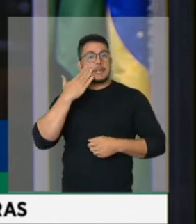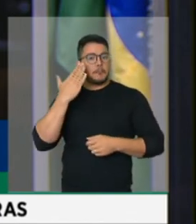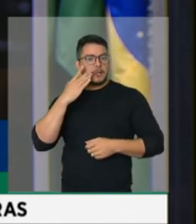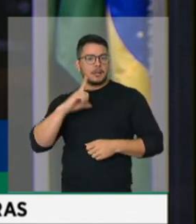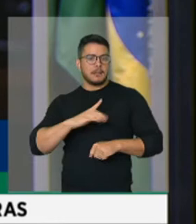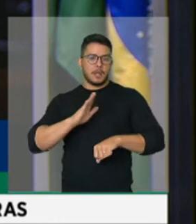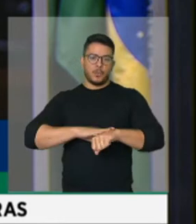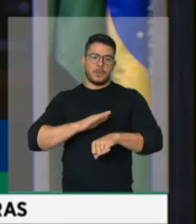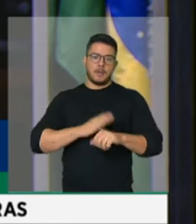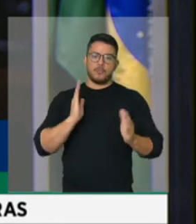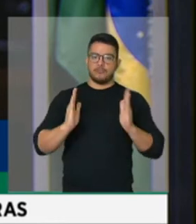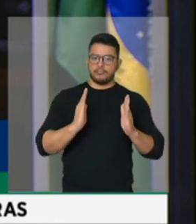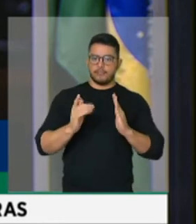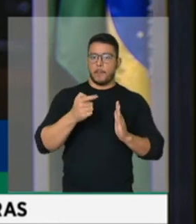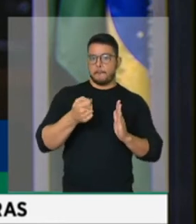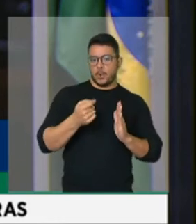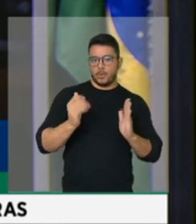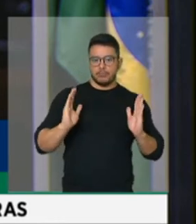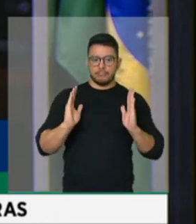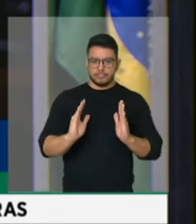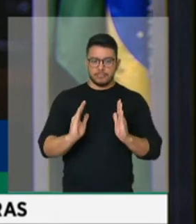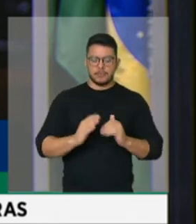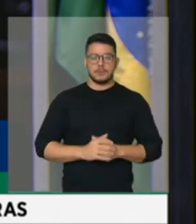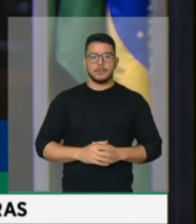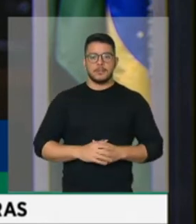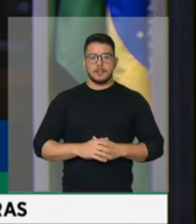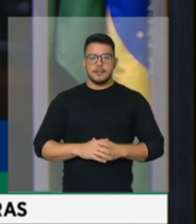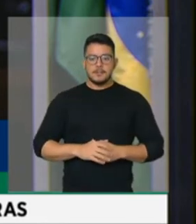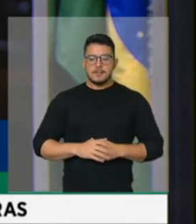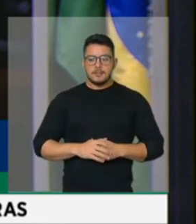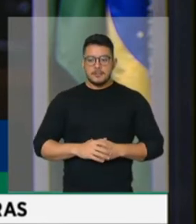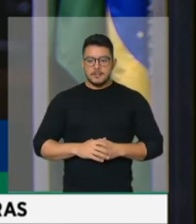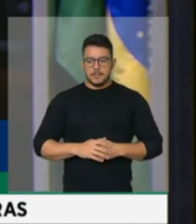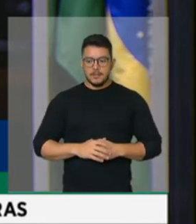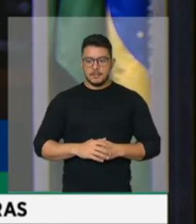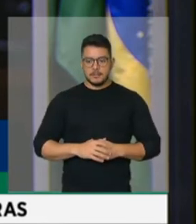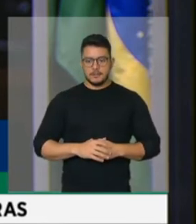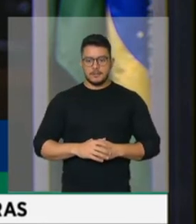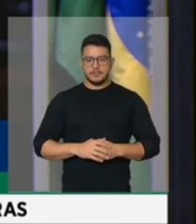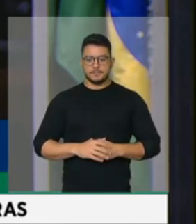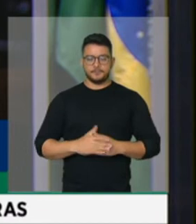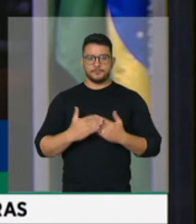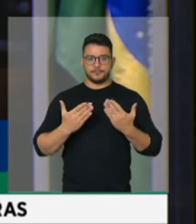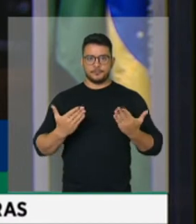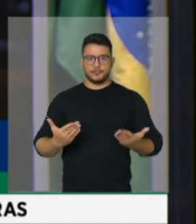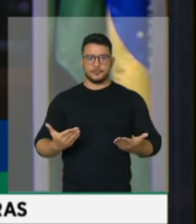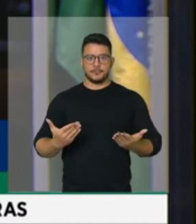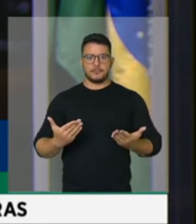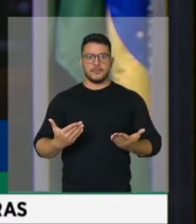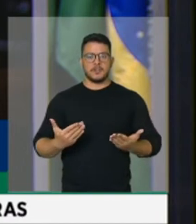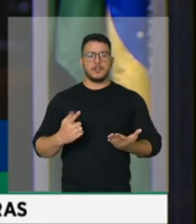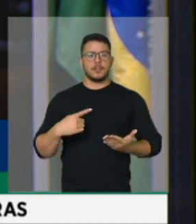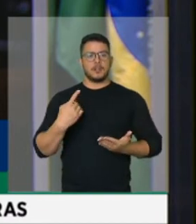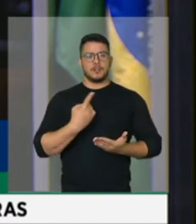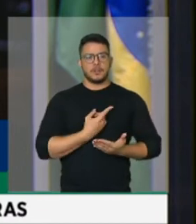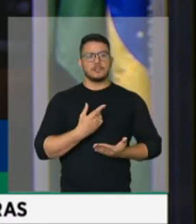STROUS INTRODUZ TEMPO HÁ BIL. NESSE CONTEXTO RELATORIA ENVIDOU ESFORÇOS PARA ALTERNATIVA APROVAÇÃO SE MOSTRARIA VIÁVEL DENTRO DO